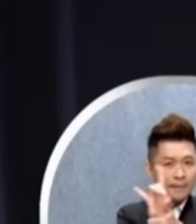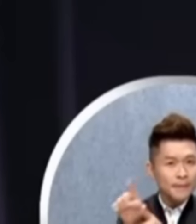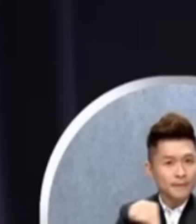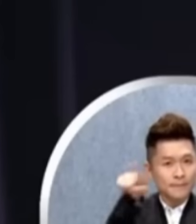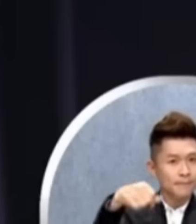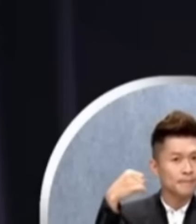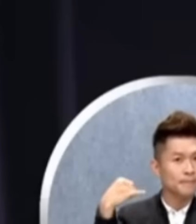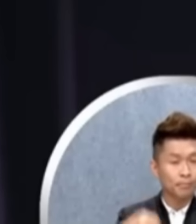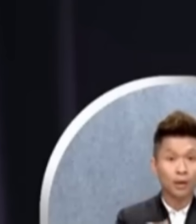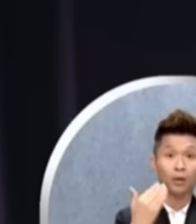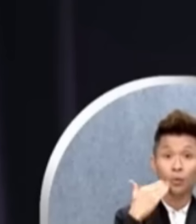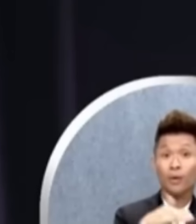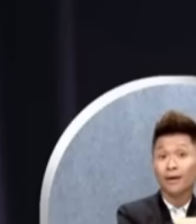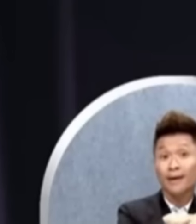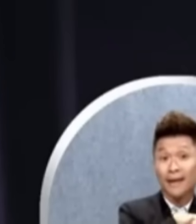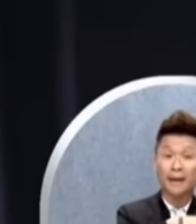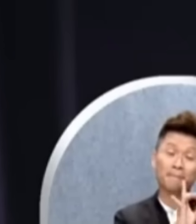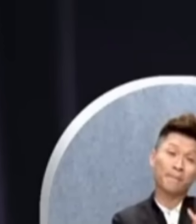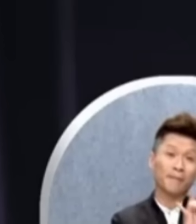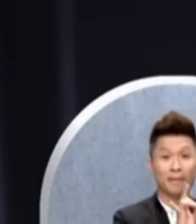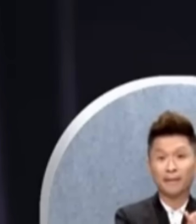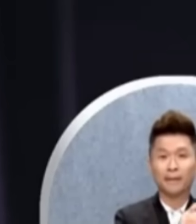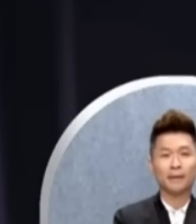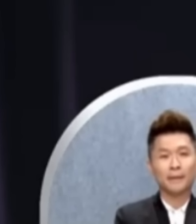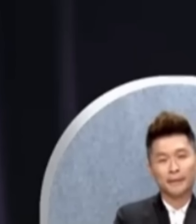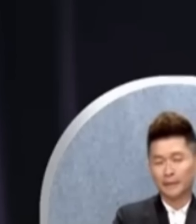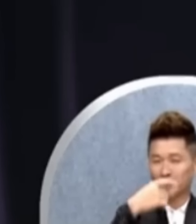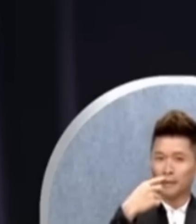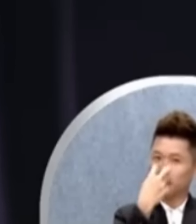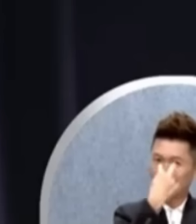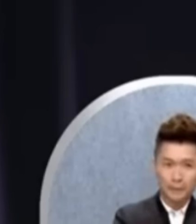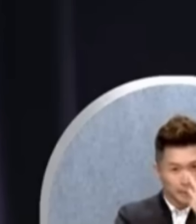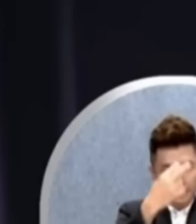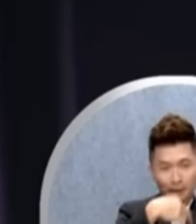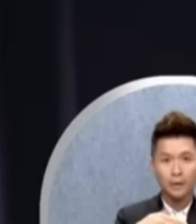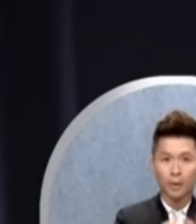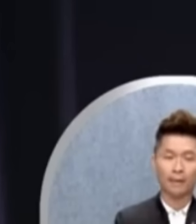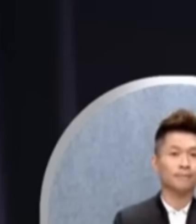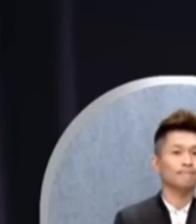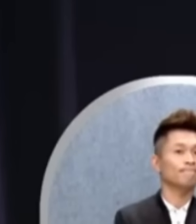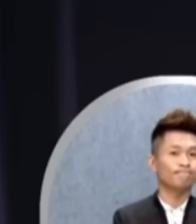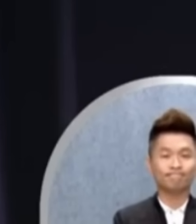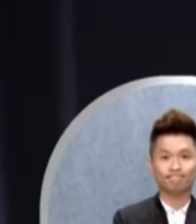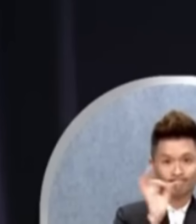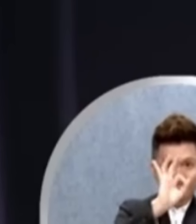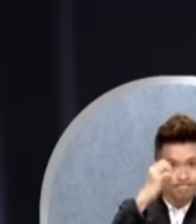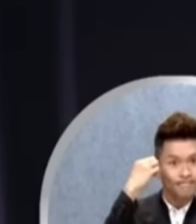遇到愛情騙子 喝兩頓酒 大哭兩場 再去找一段新的愛情 政治騙子